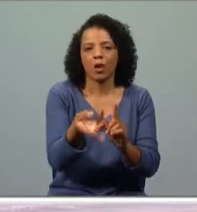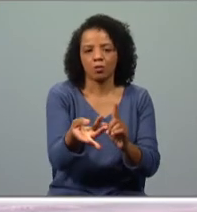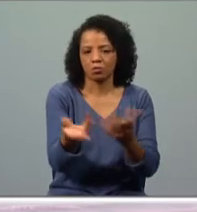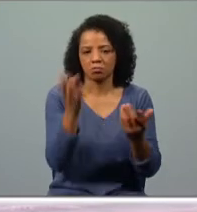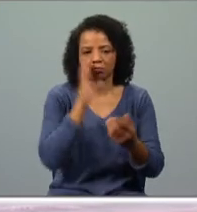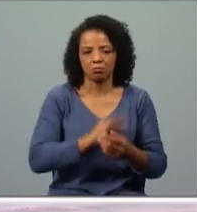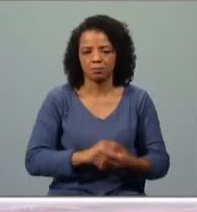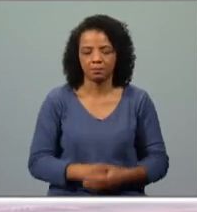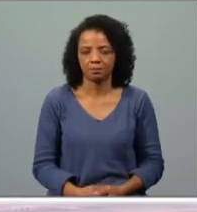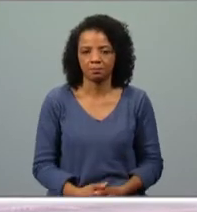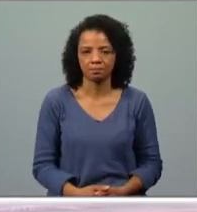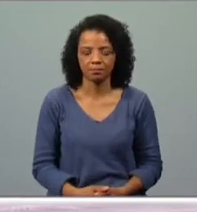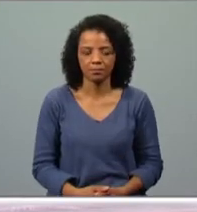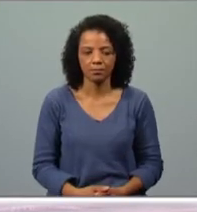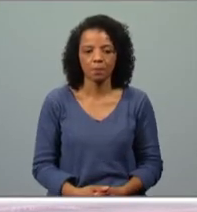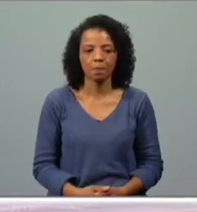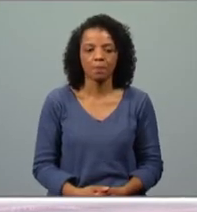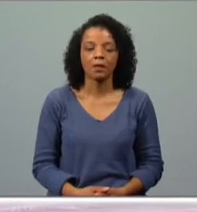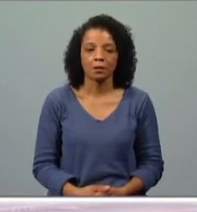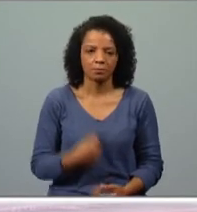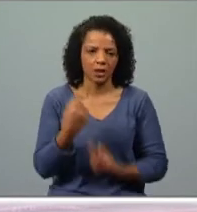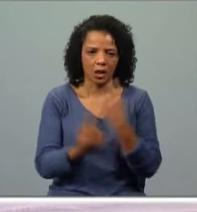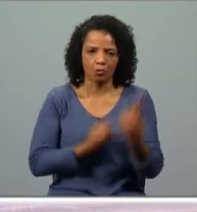são o e temos aqui alguns não estão aqui 是我們在這裡有些不在這裡